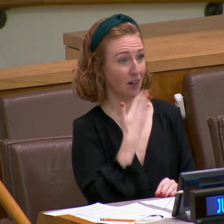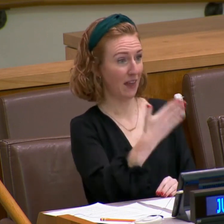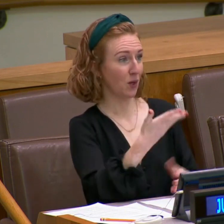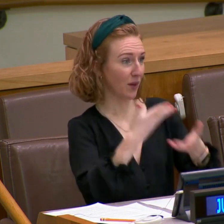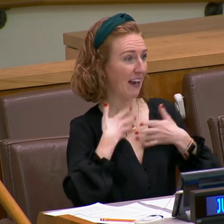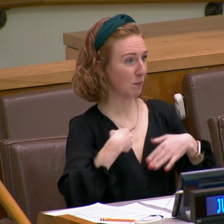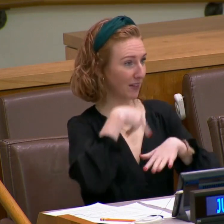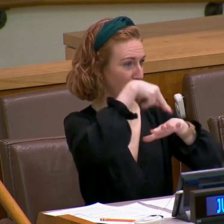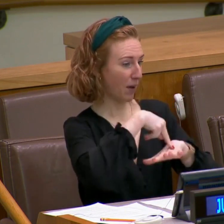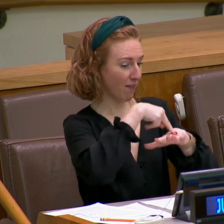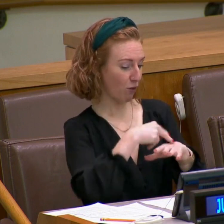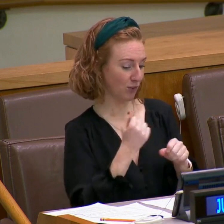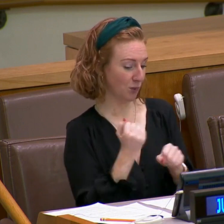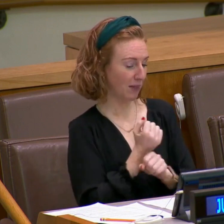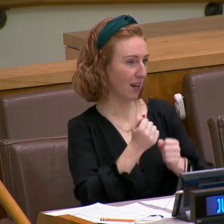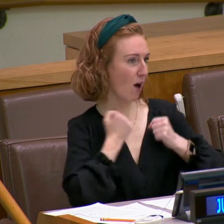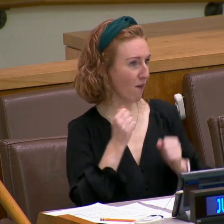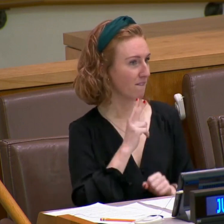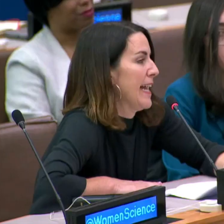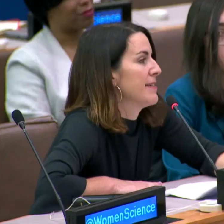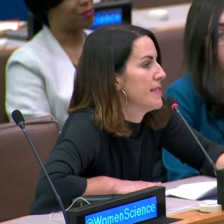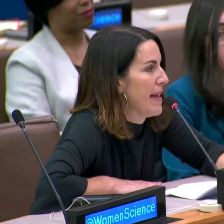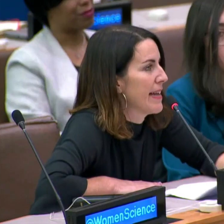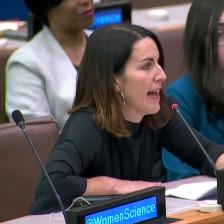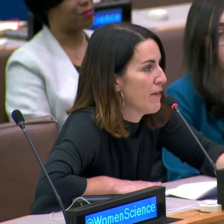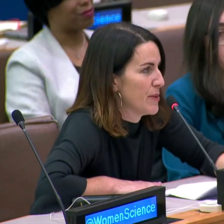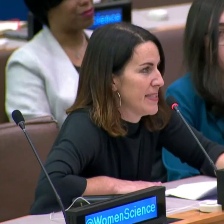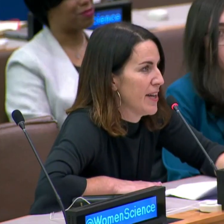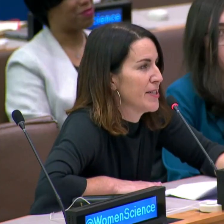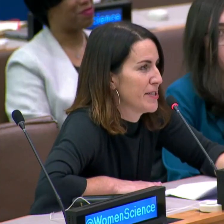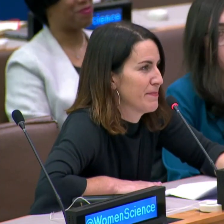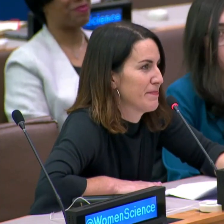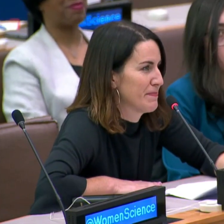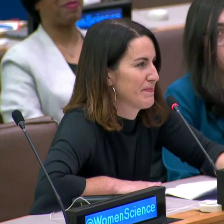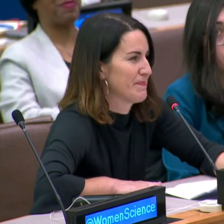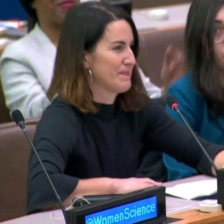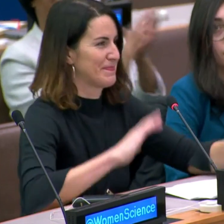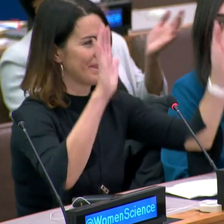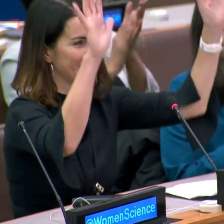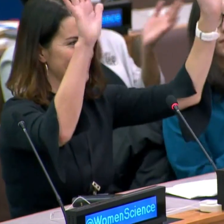Gracias por proporcionarme esta plataforma para hacer oír nuestras voces.